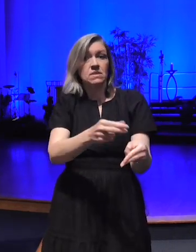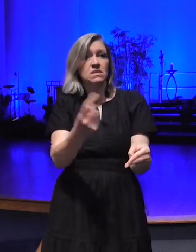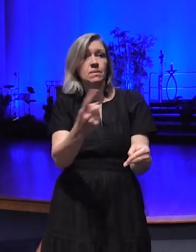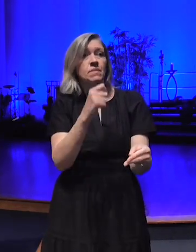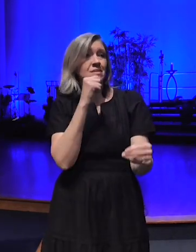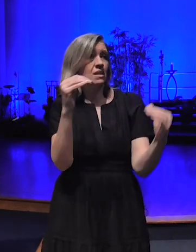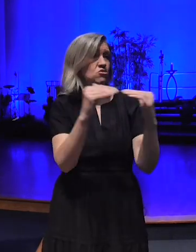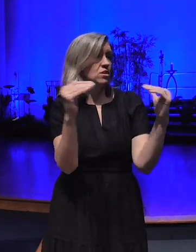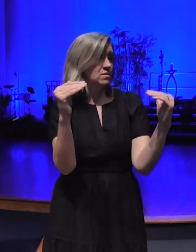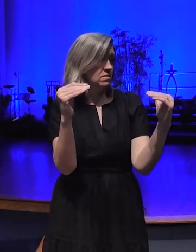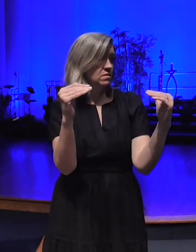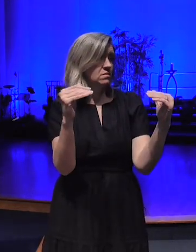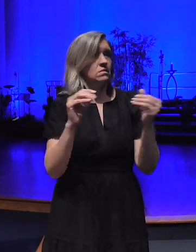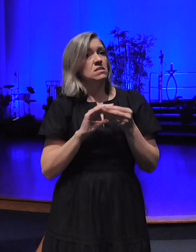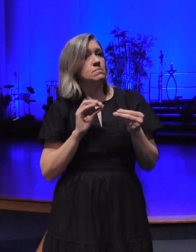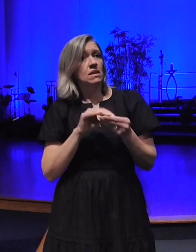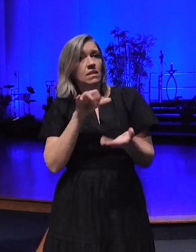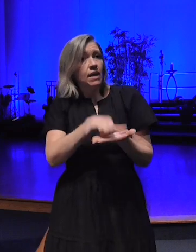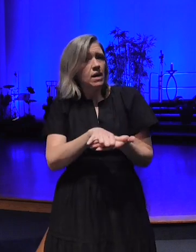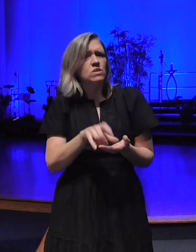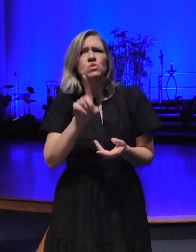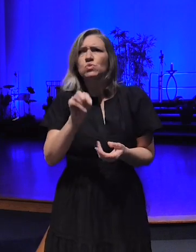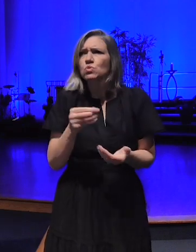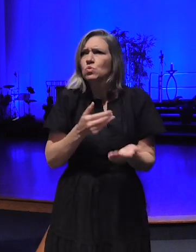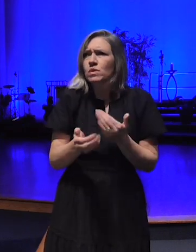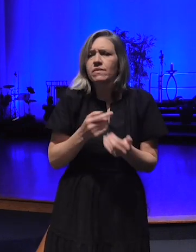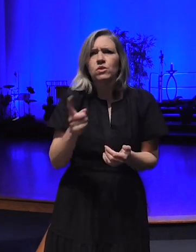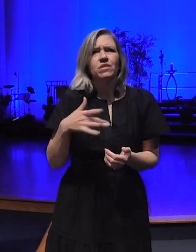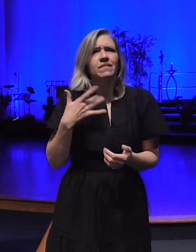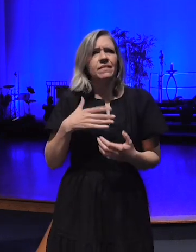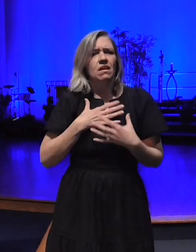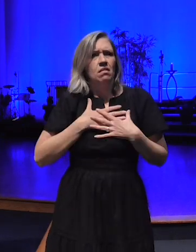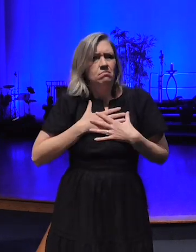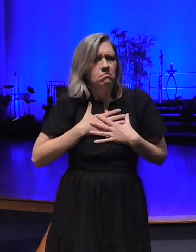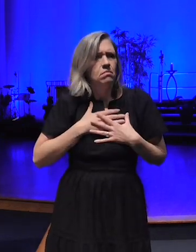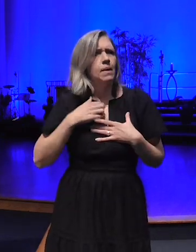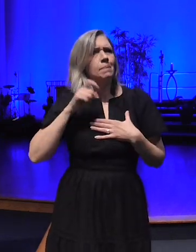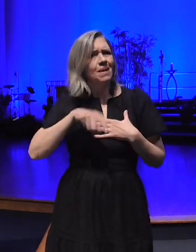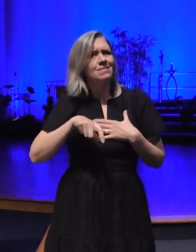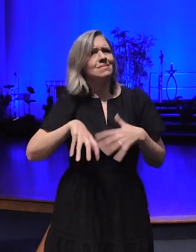y hacemos lo que nos sentimos llamados a hacer para tomar la acción apropiada, hay lugar